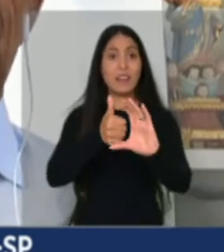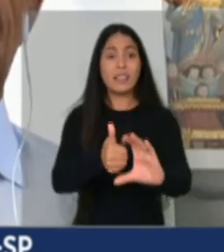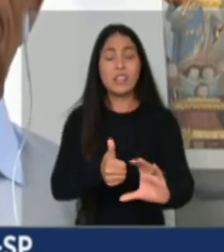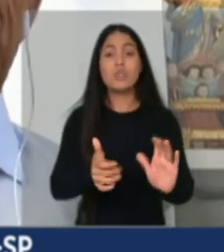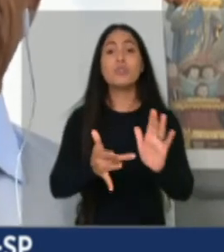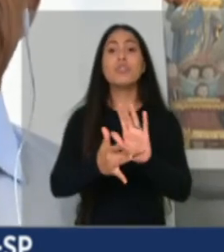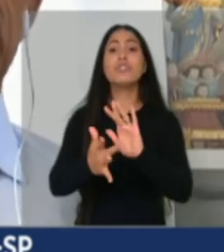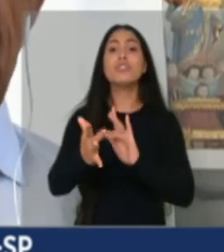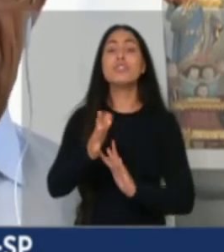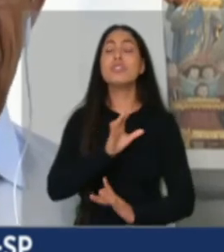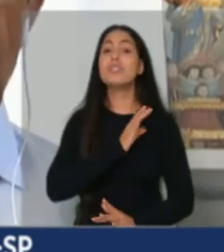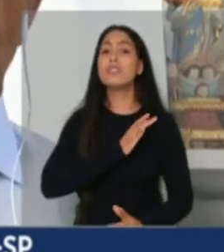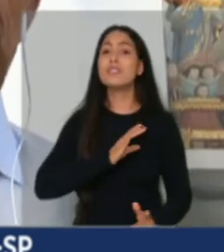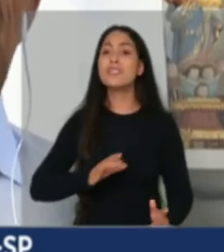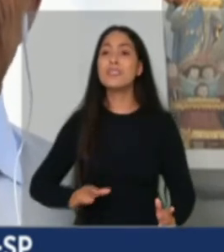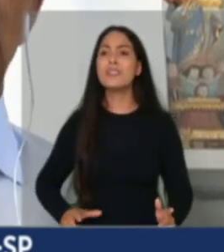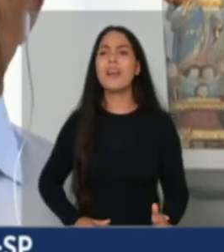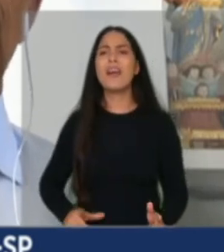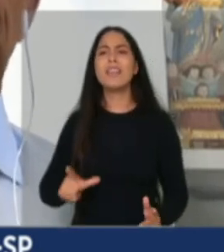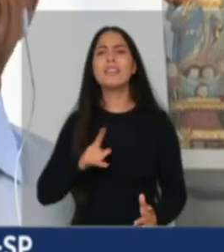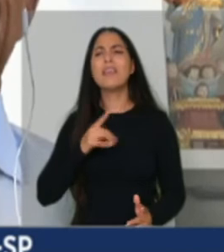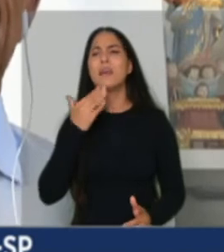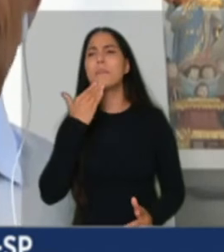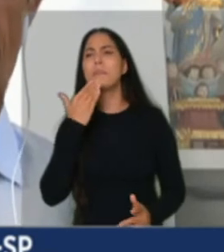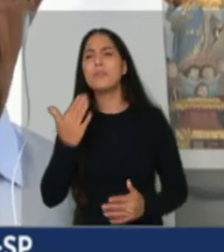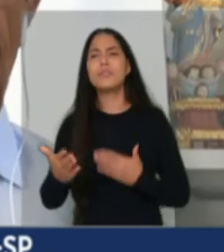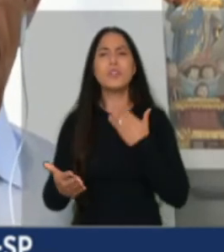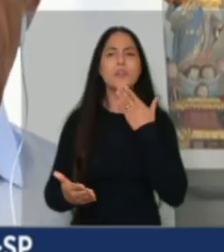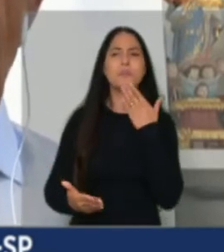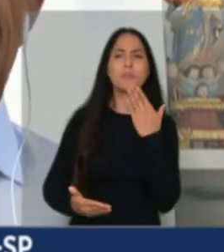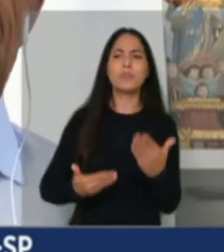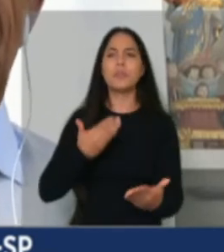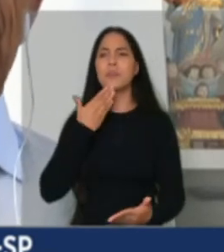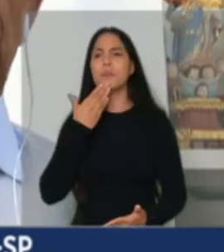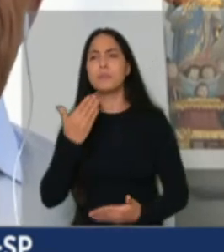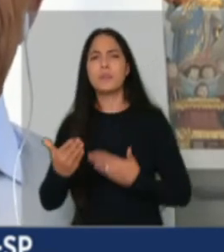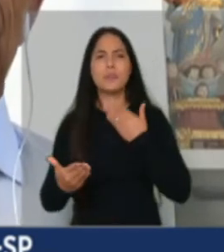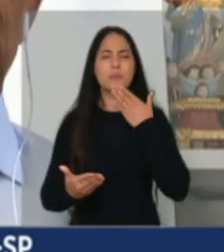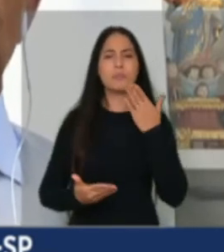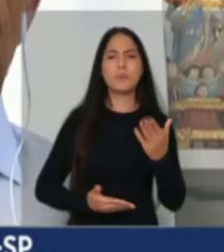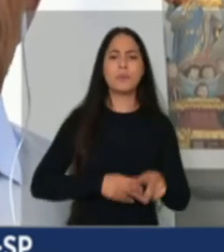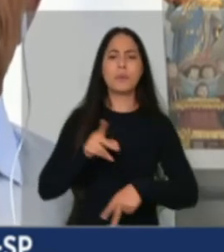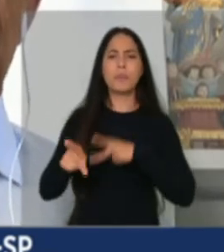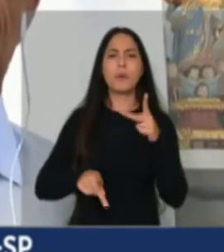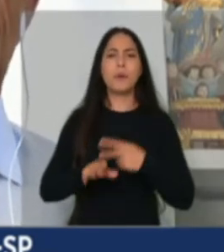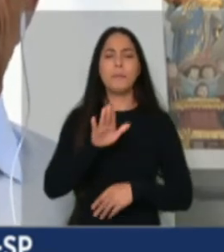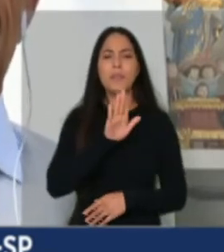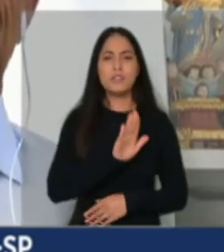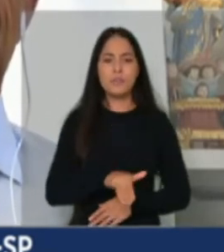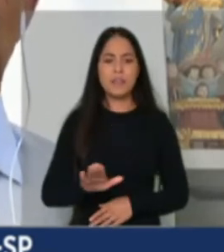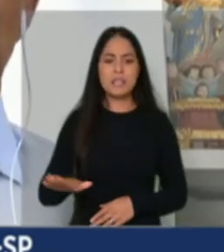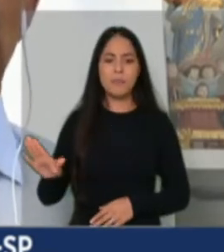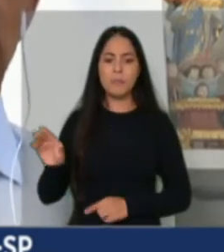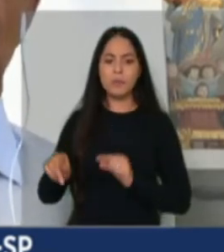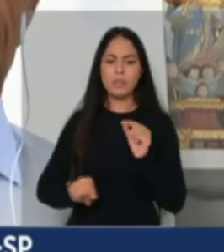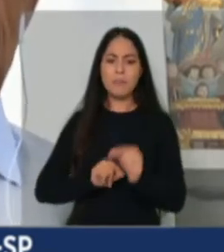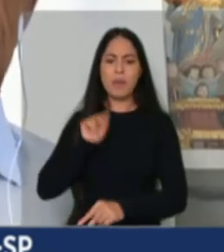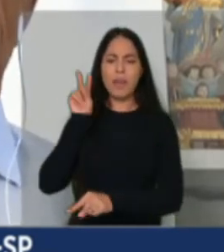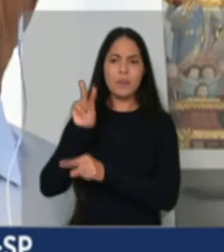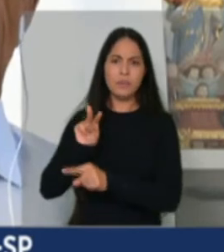JUSTIÇA QUE CRISTO TANTO PEDIA NO CUIDADO COM OS PEQUENOS NÉ, BEM AVENTURANÇ AS, SE REFERIAM MUITO A QUESTÃO DÁ DAQUELES QUE SÃO PERSEGUIDOS POR CAUSA DAS